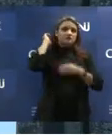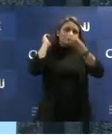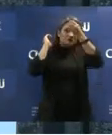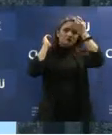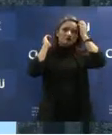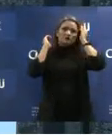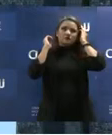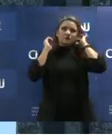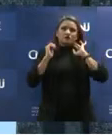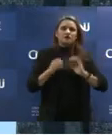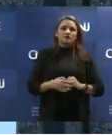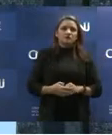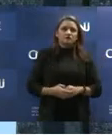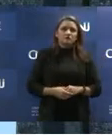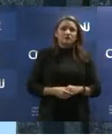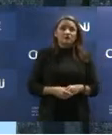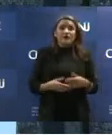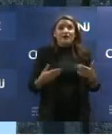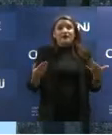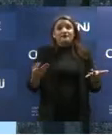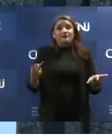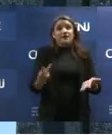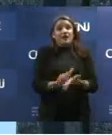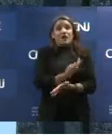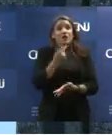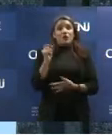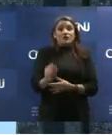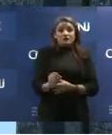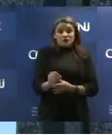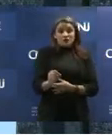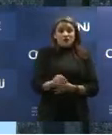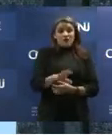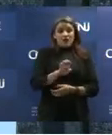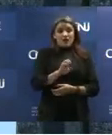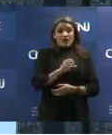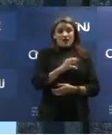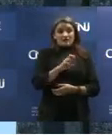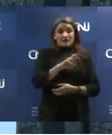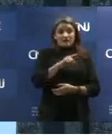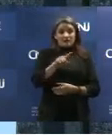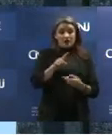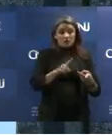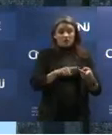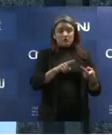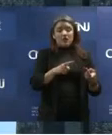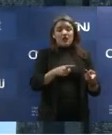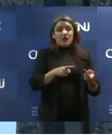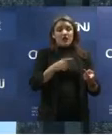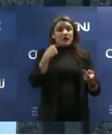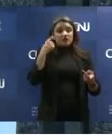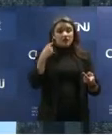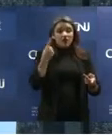a qual a omissão, com a inércia do escrivão, do advogado. Ninguém alertou porque, quando alertada, ela foi